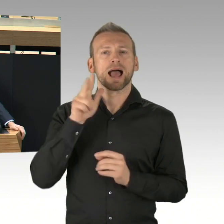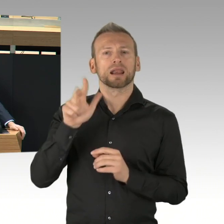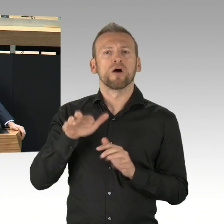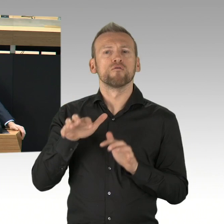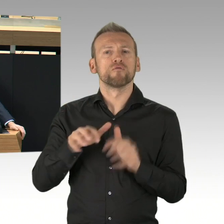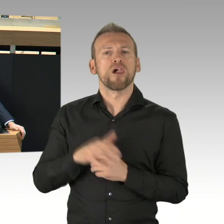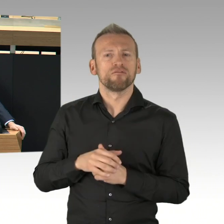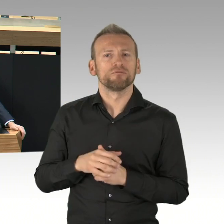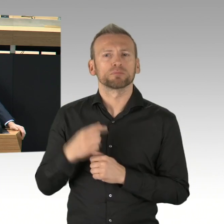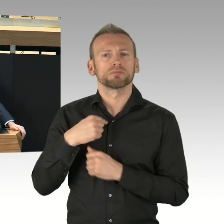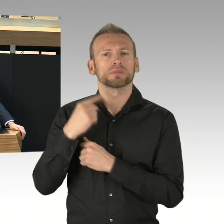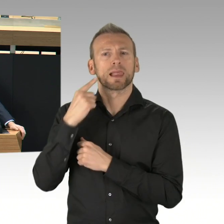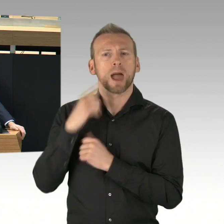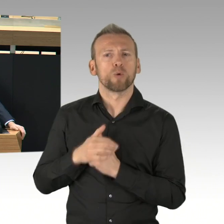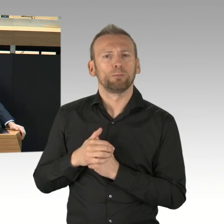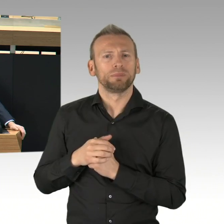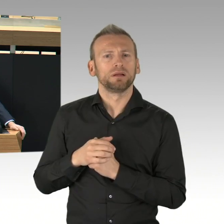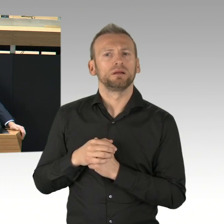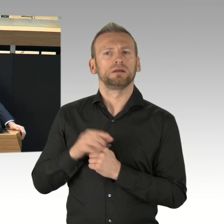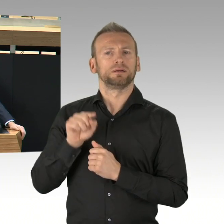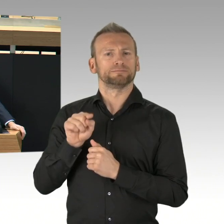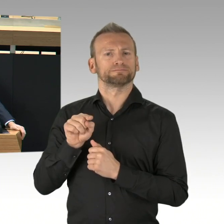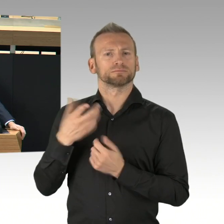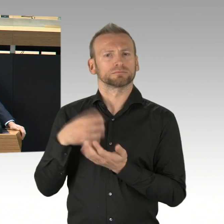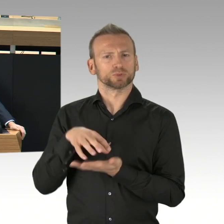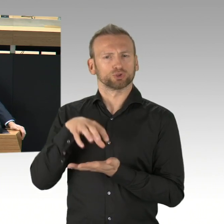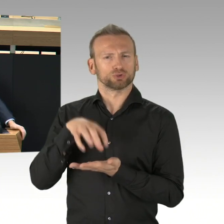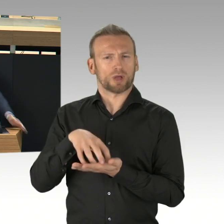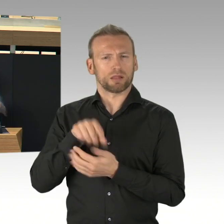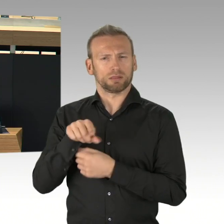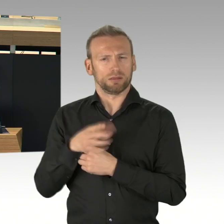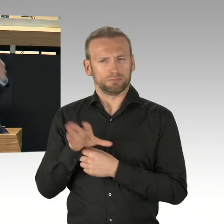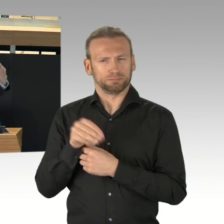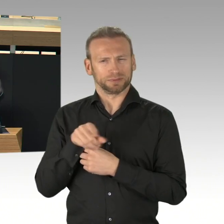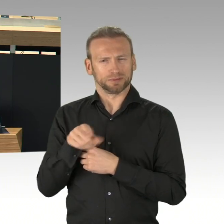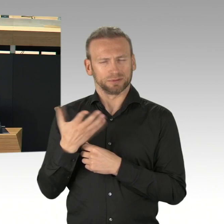dass jeder Vermieter in dieser Stadt per se ein schlimmer Mensch ist,